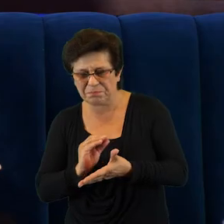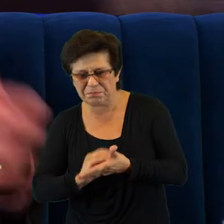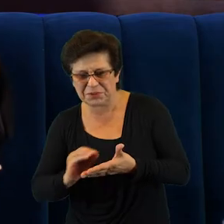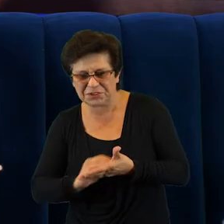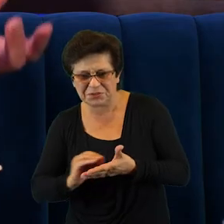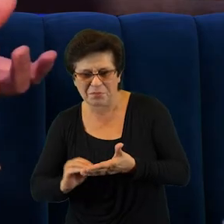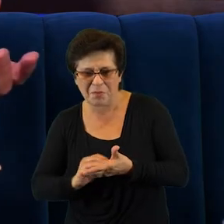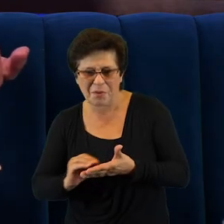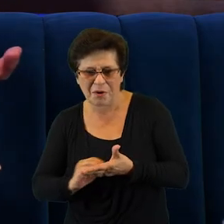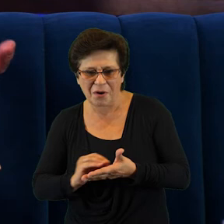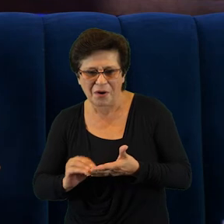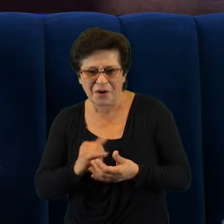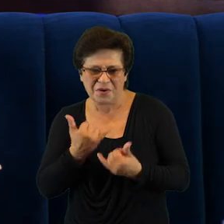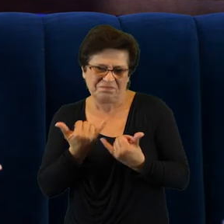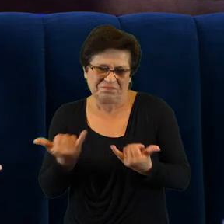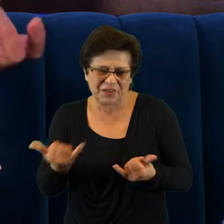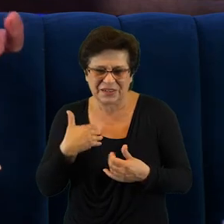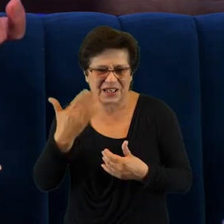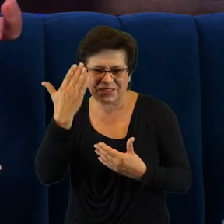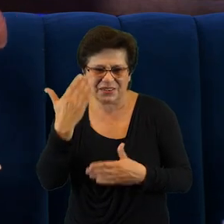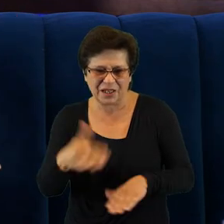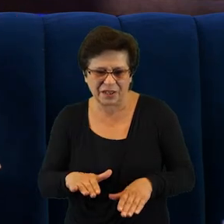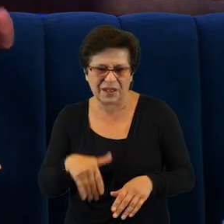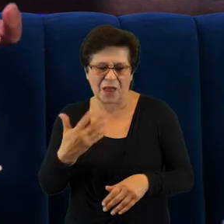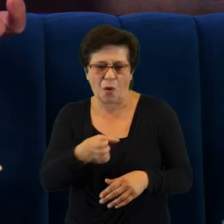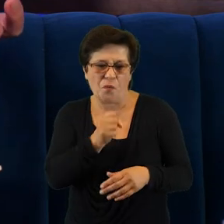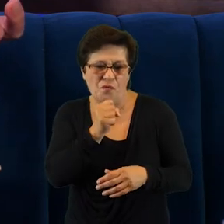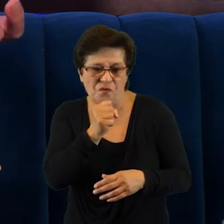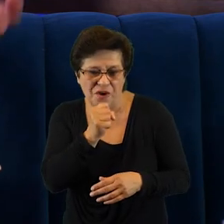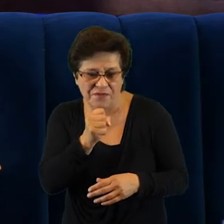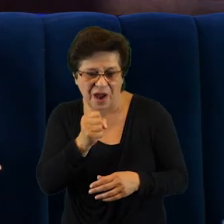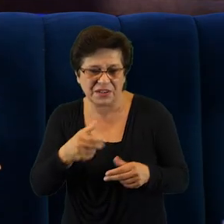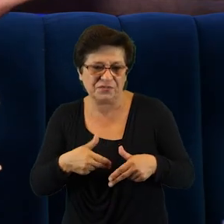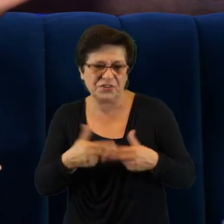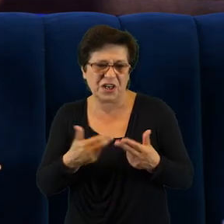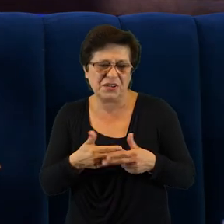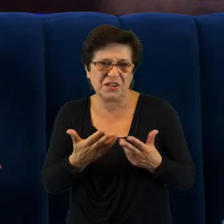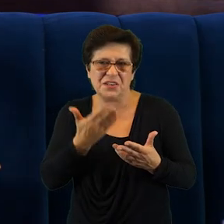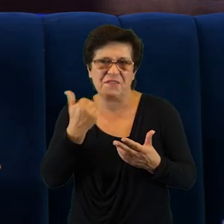bo będzie się legitymował". Udzielił wywiadu jednemu z największych dzienników. Nie wiem, czy to był Haaretz, czy nie,